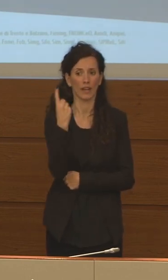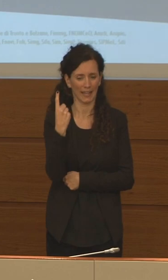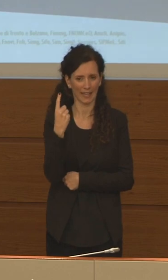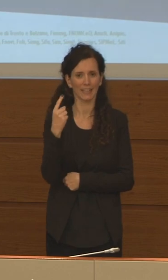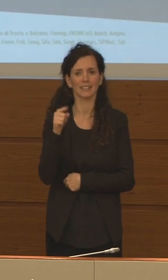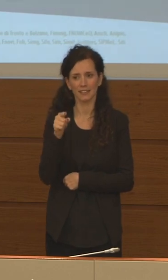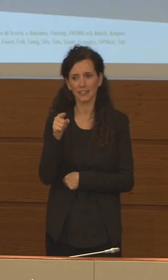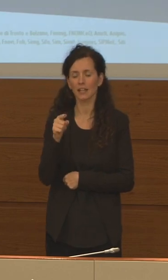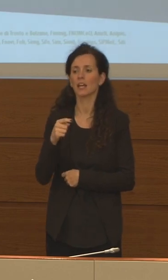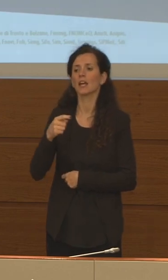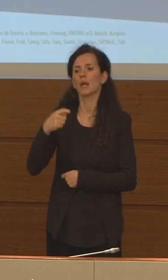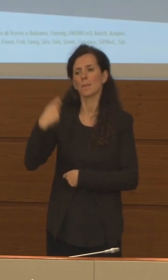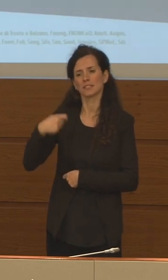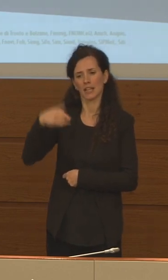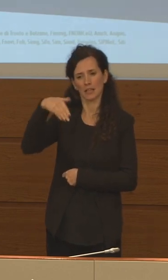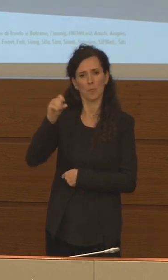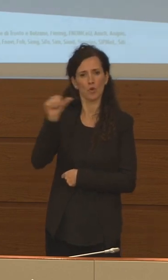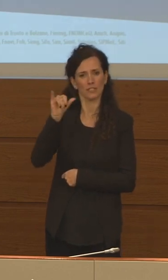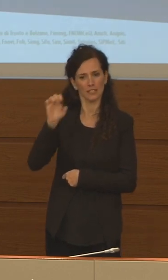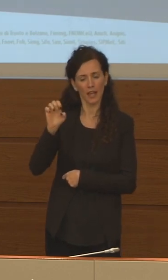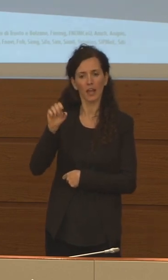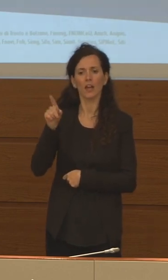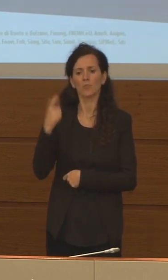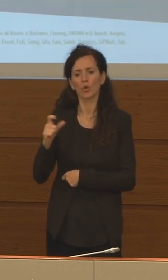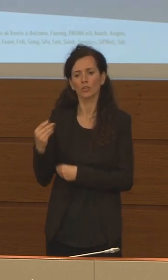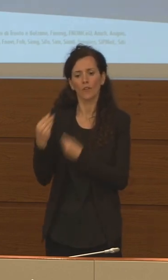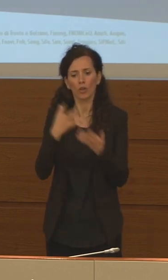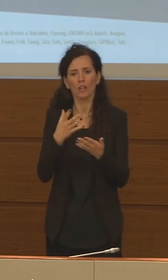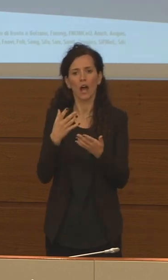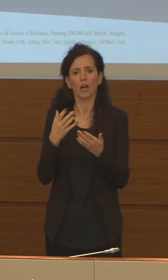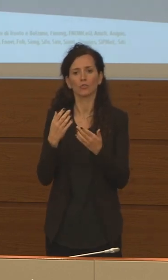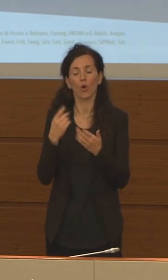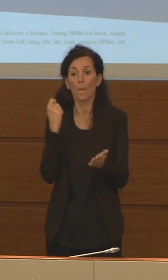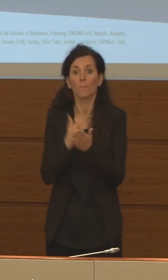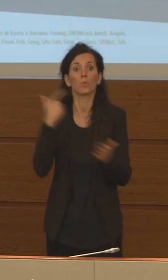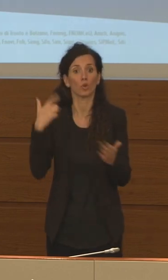perché hanno dato una importante donazione al Dipartimento